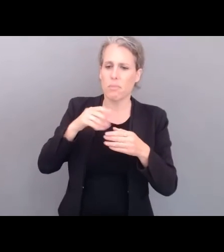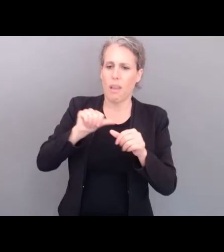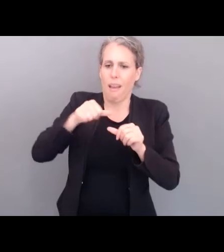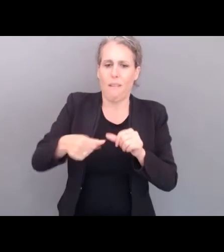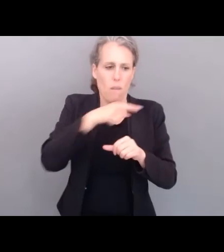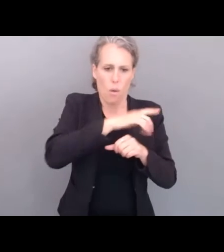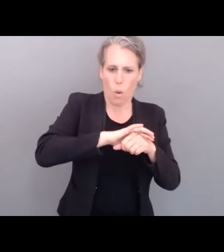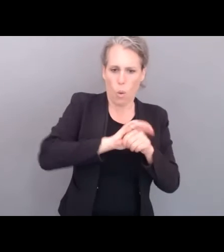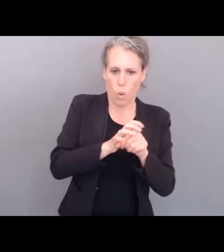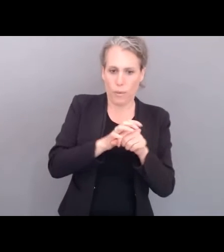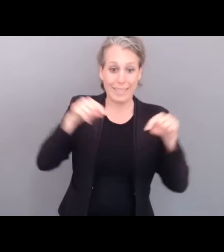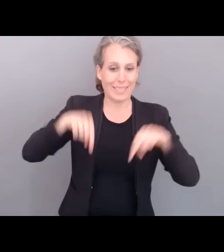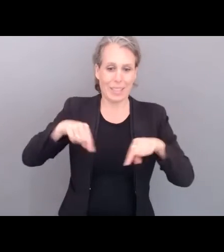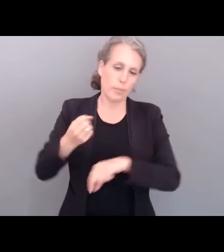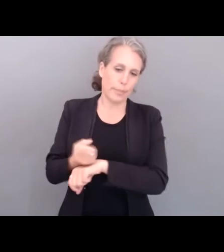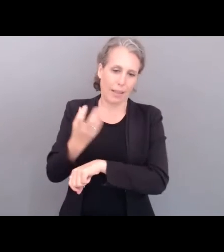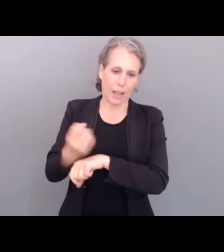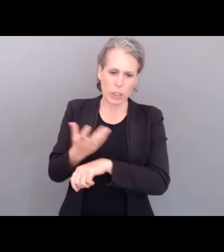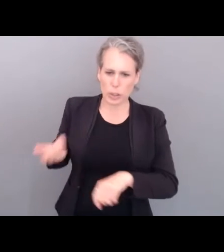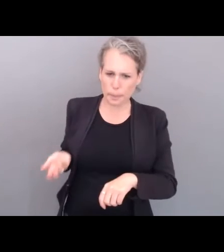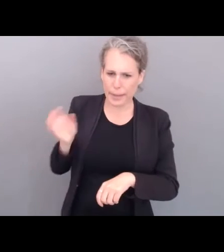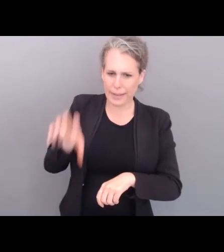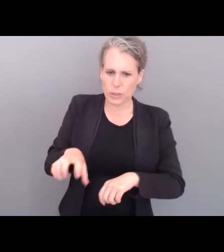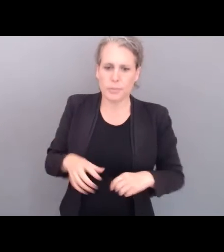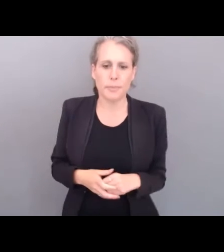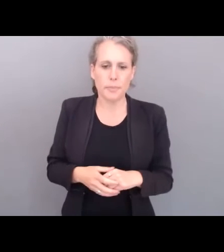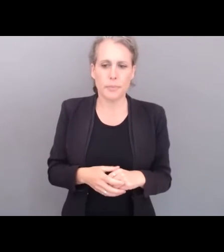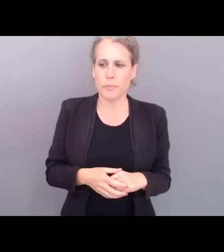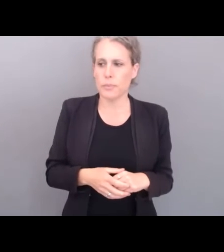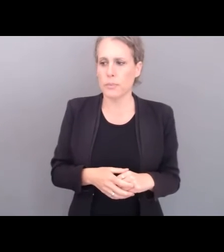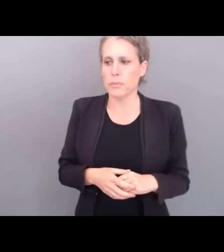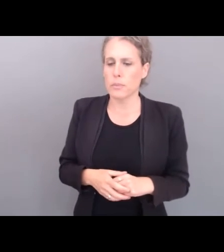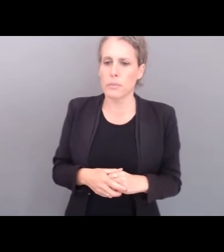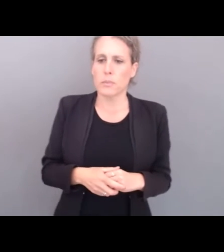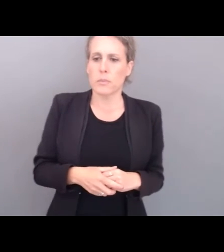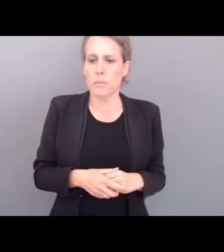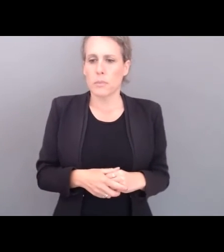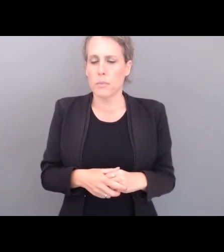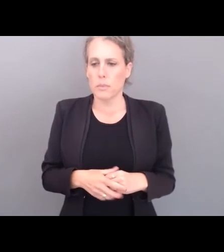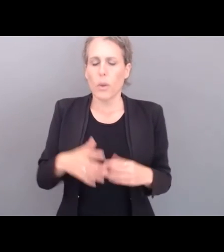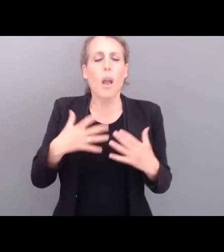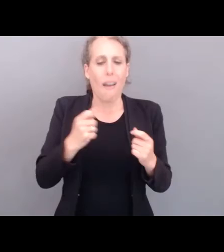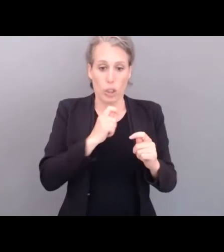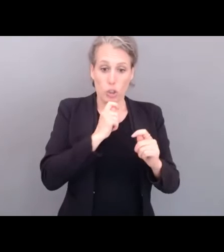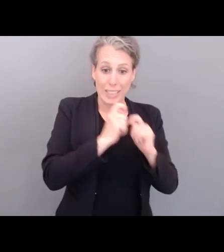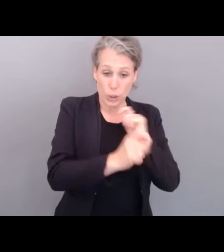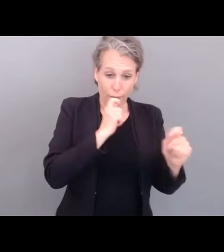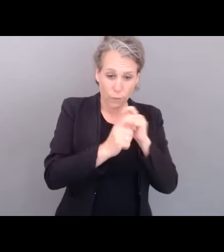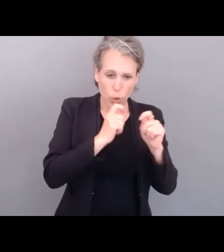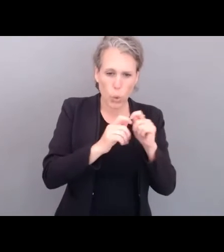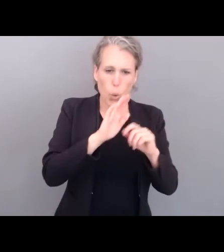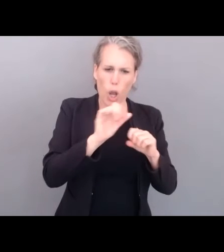Nos encontramos en Bangladesh.